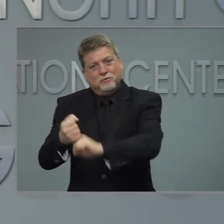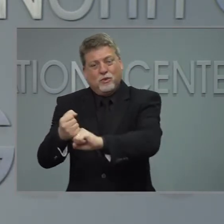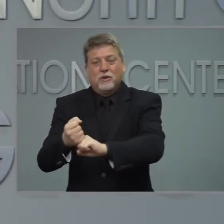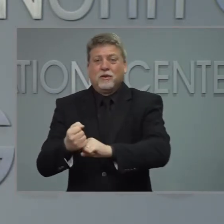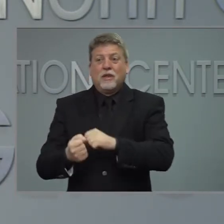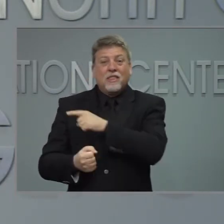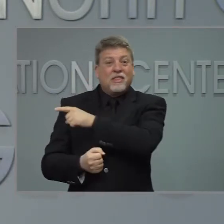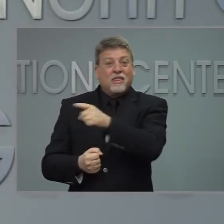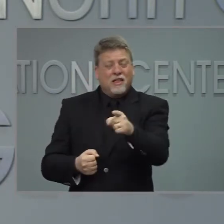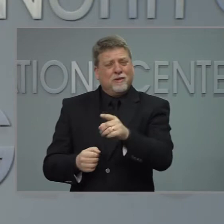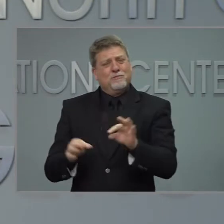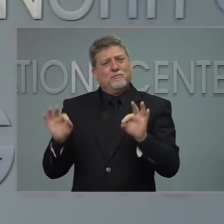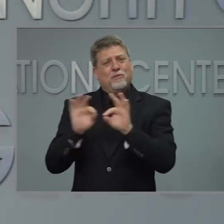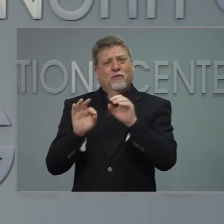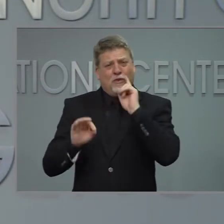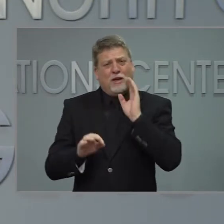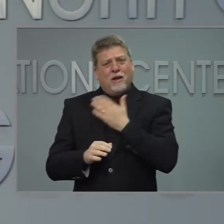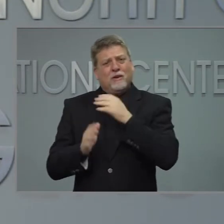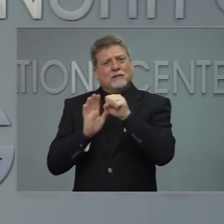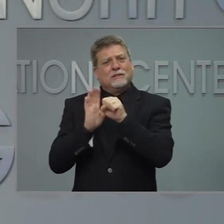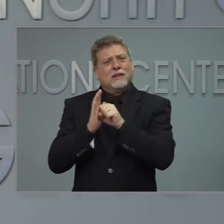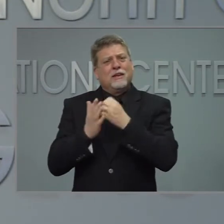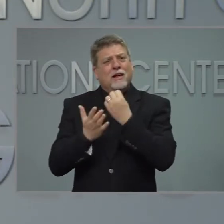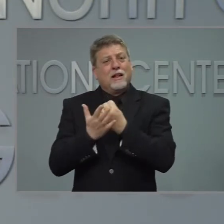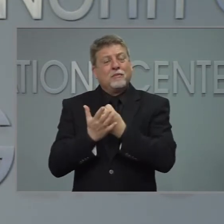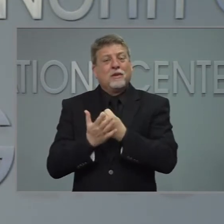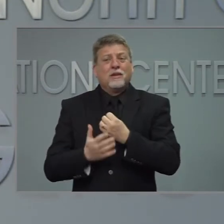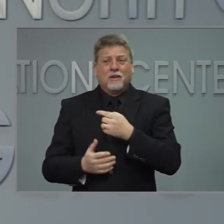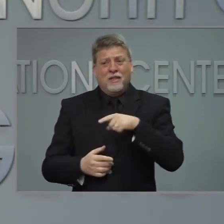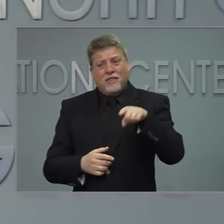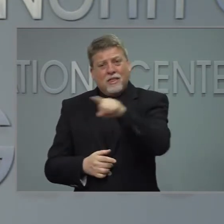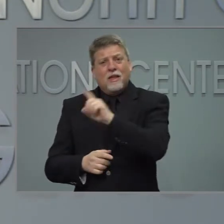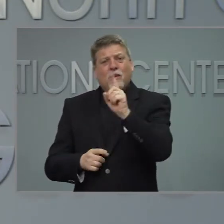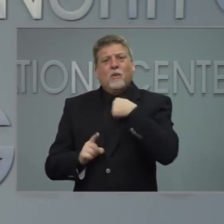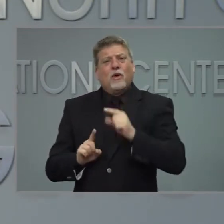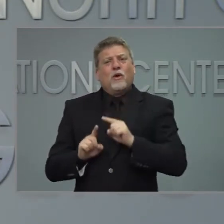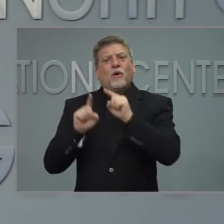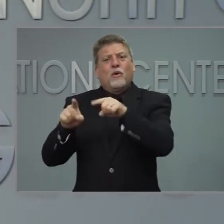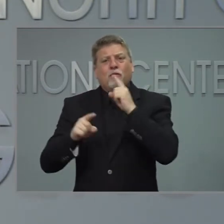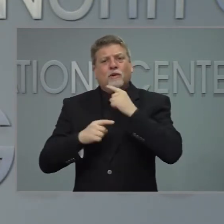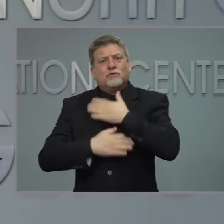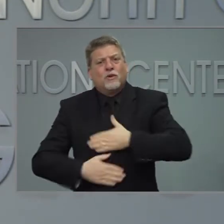Y es parte importante de nuestra economía. Somos un sitio excelente para visitar y